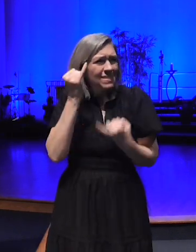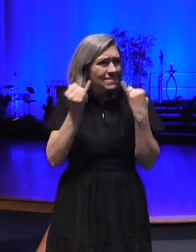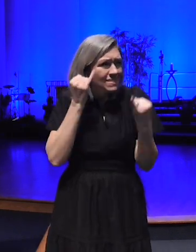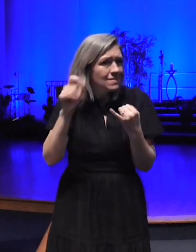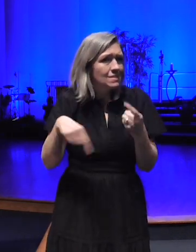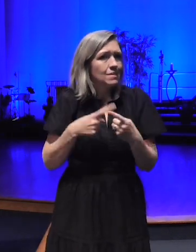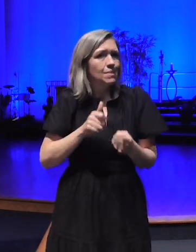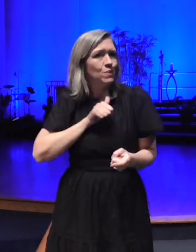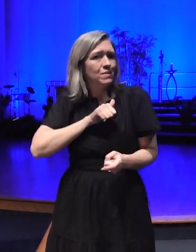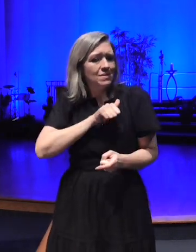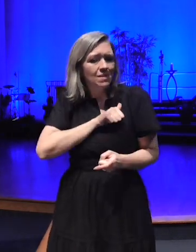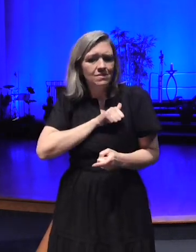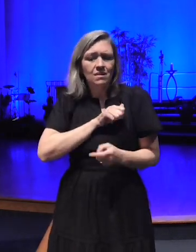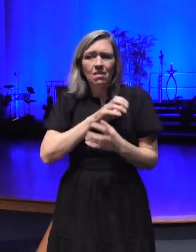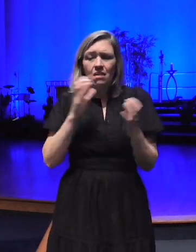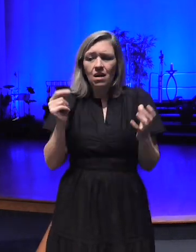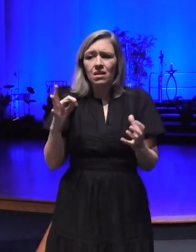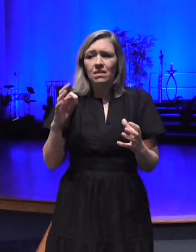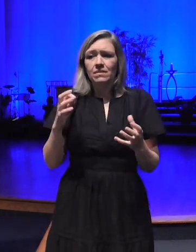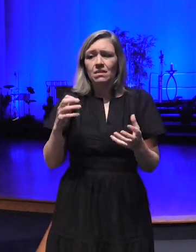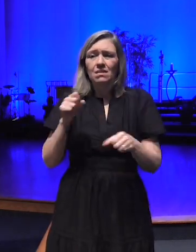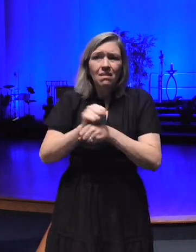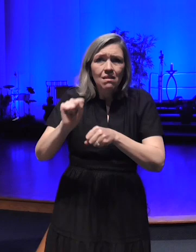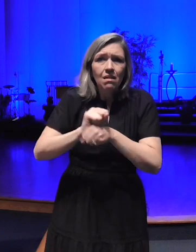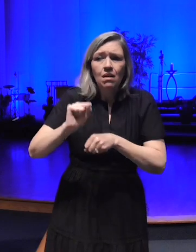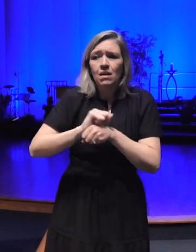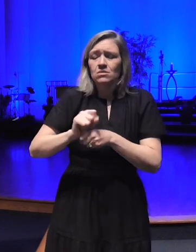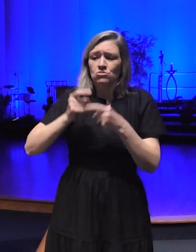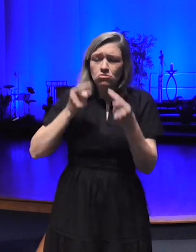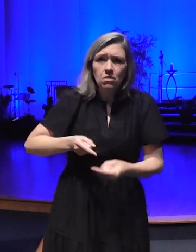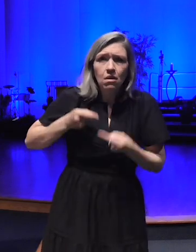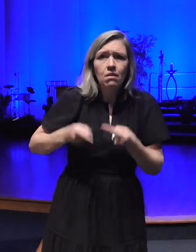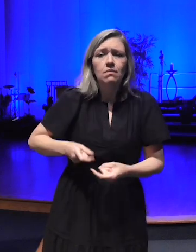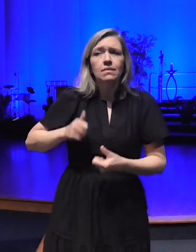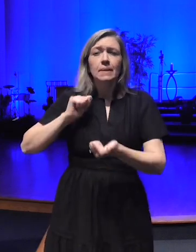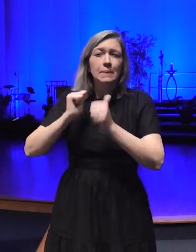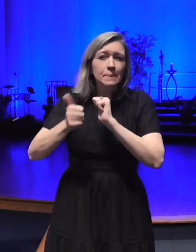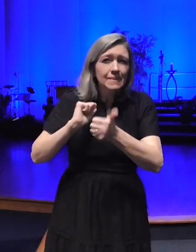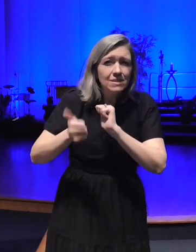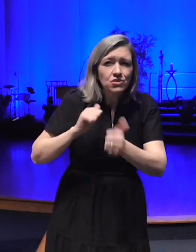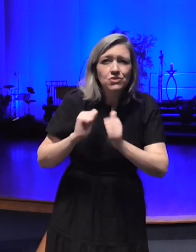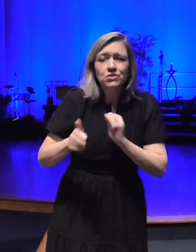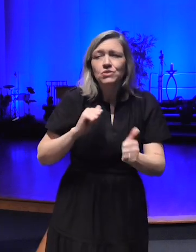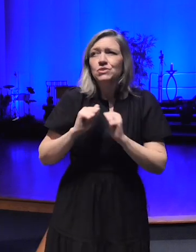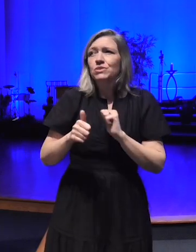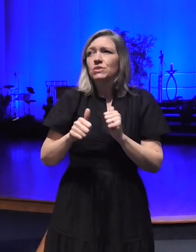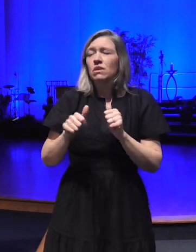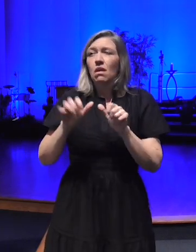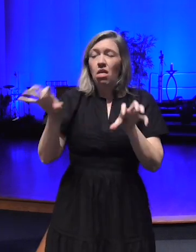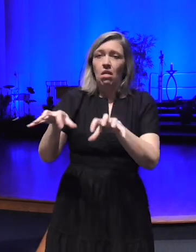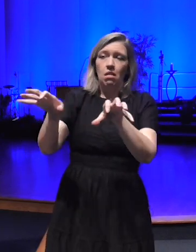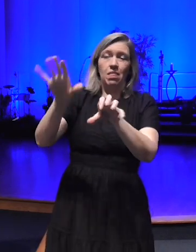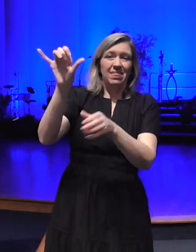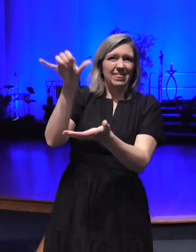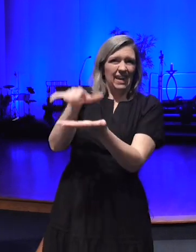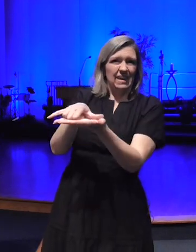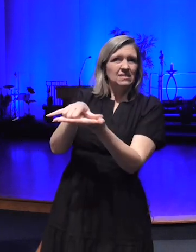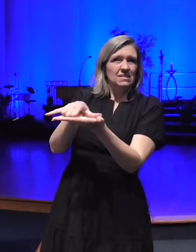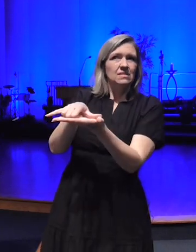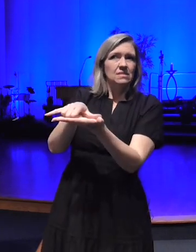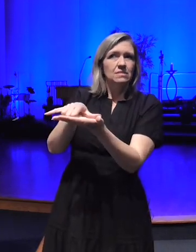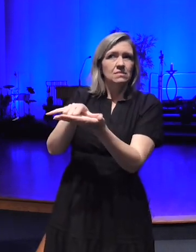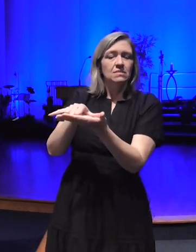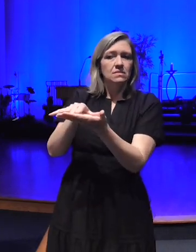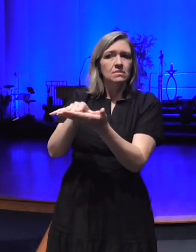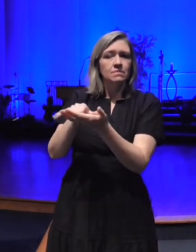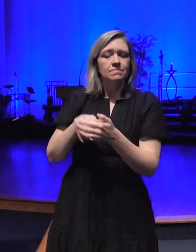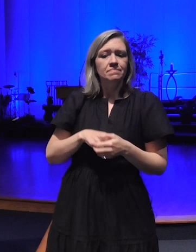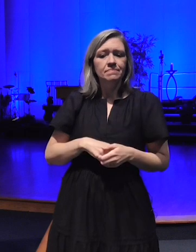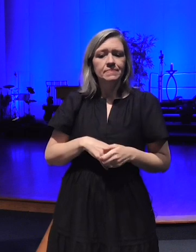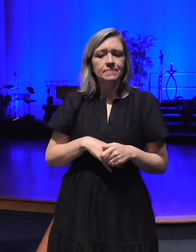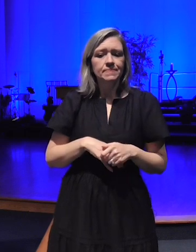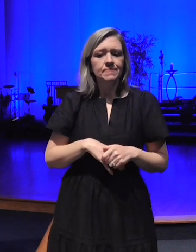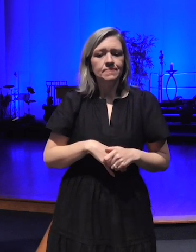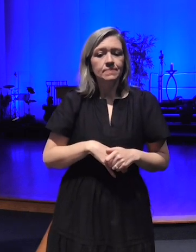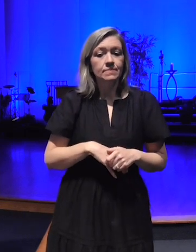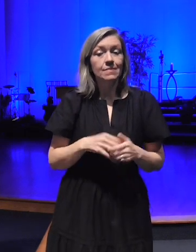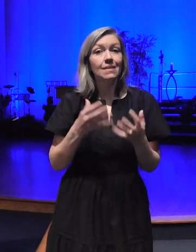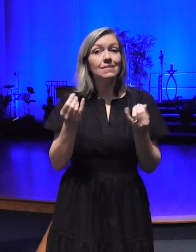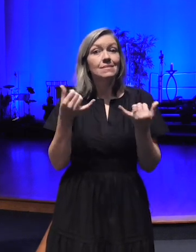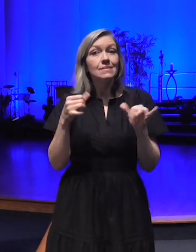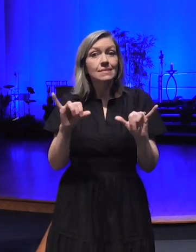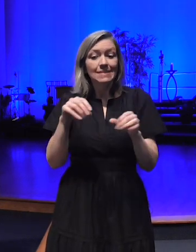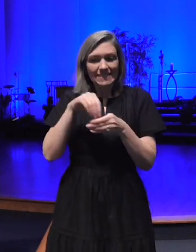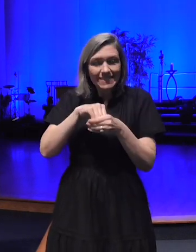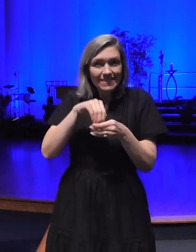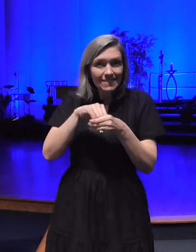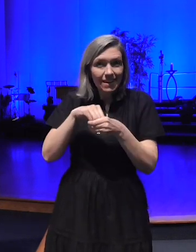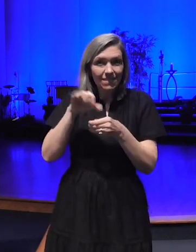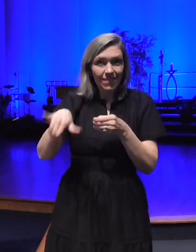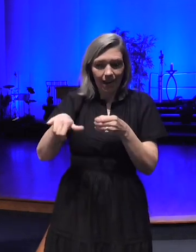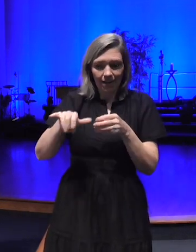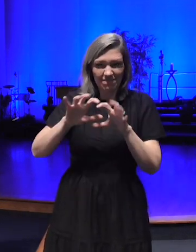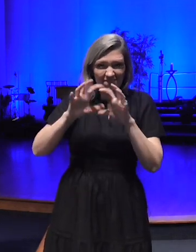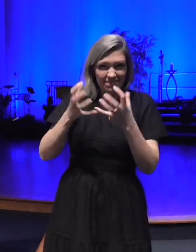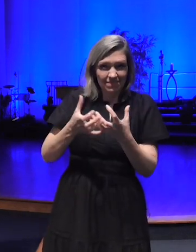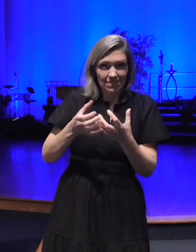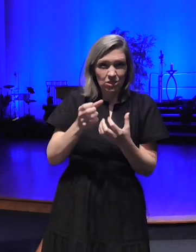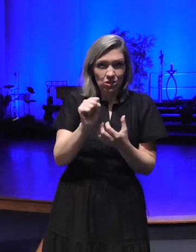lucha, tanta competencia, mucho de eso y, sin embargo, dentro de eso está el núcleo de nuestro